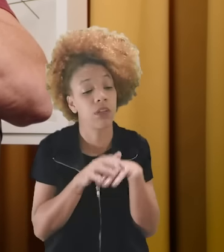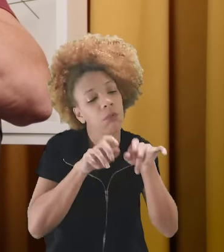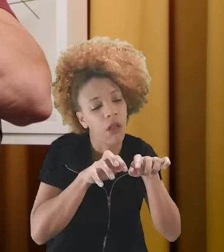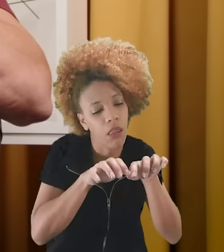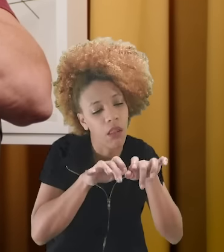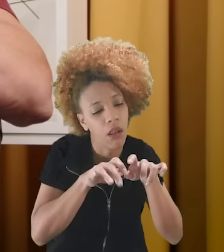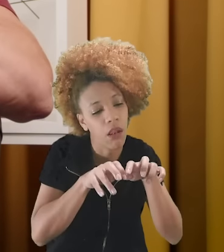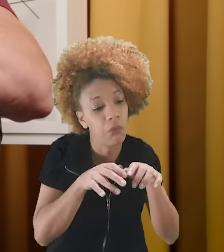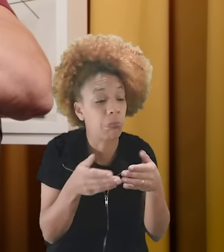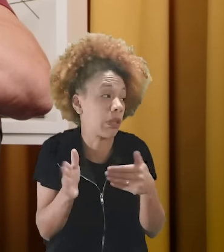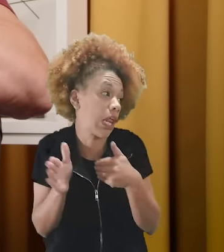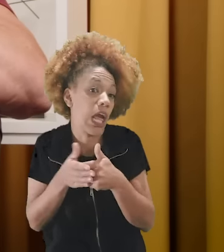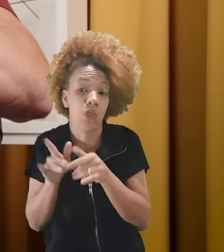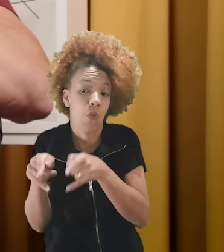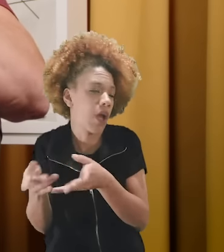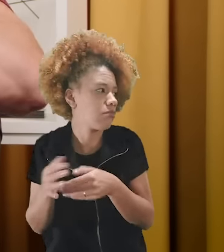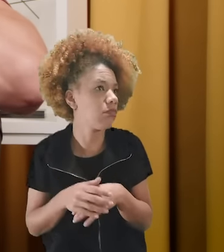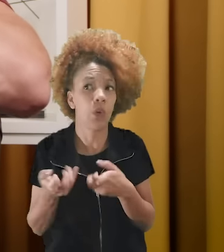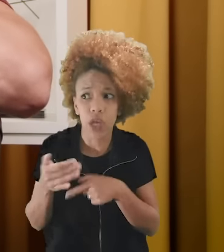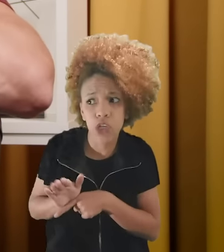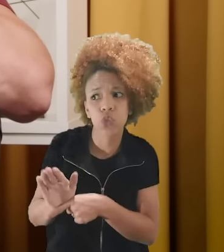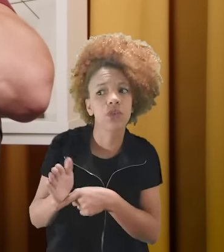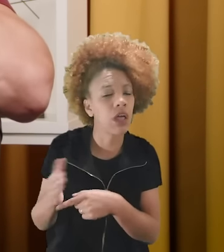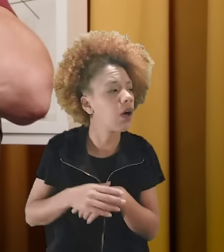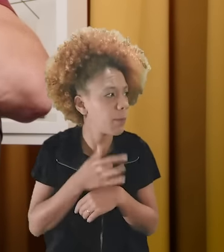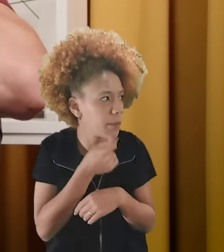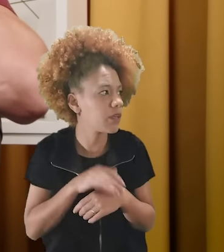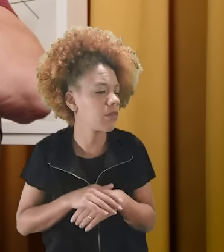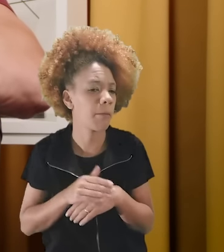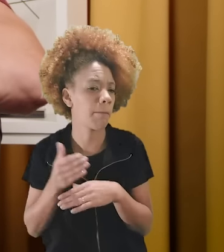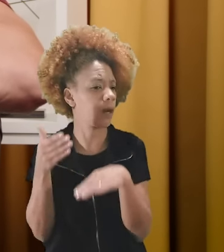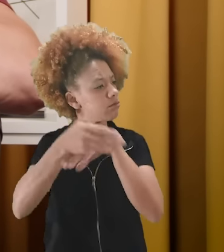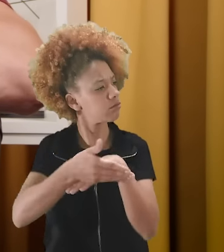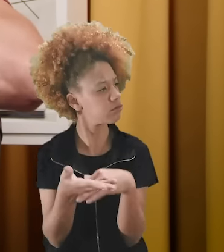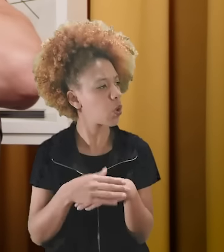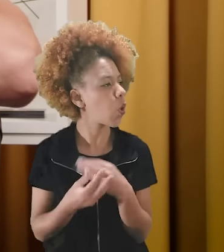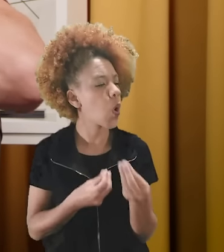no Quarto e às vezes pô quero ajudar meu filho a se se destacar nesse universo como é que é